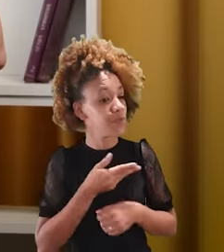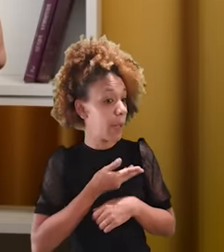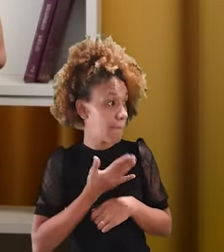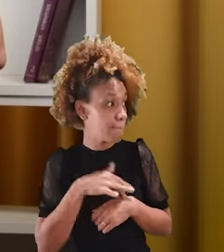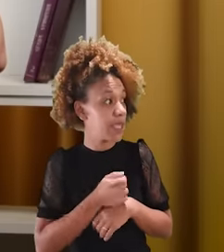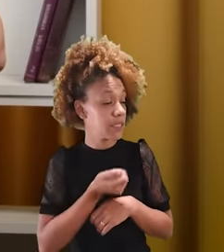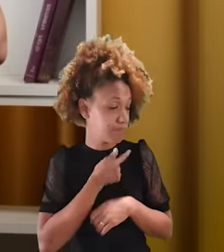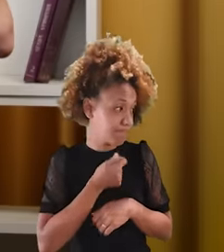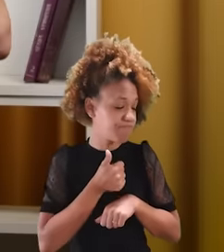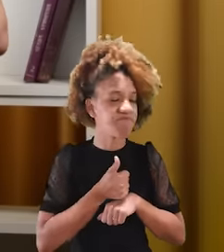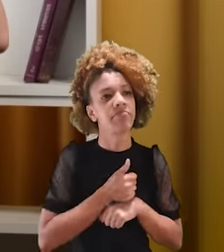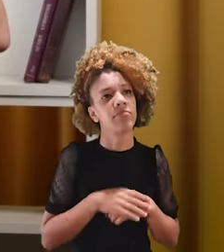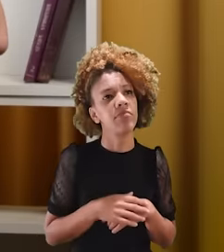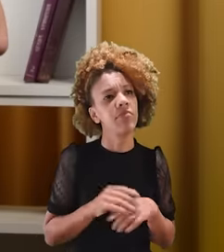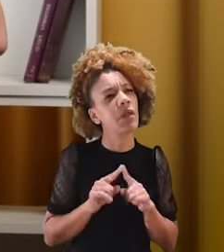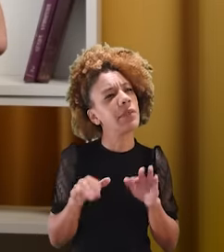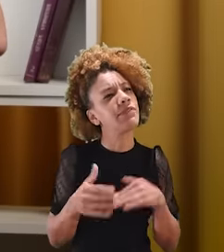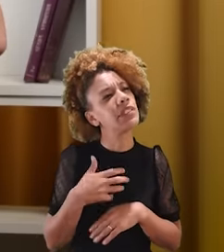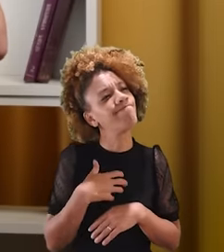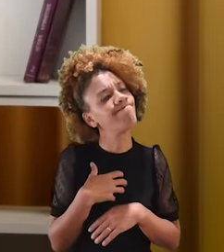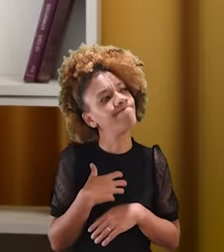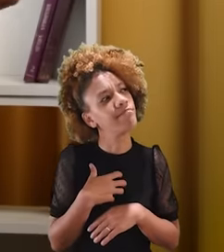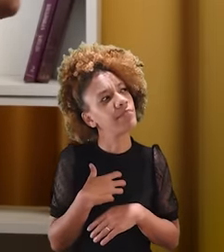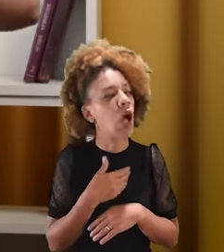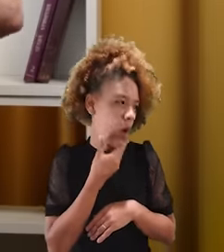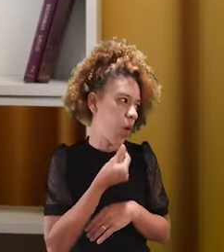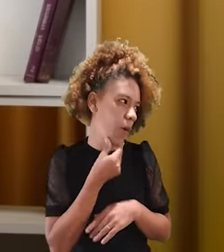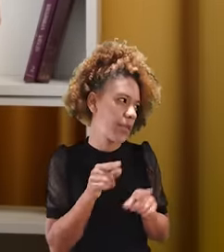comediantes assim algumas assim eu falo assim cara às vezes eu sinto falta até para homem também todo